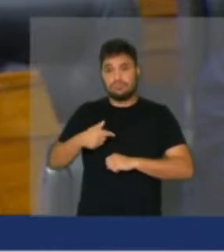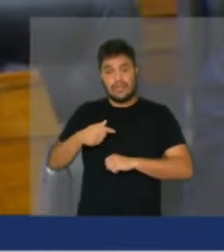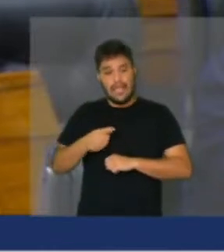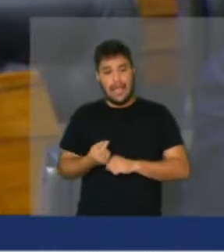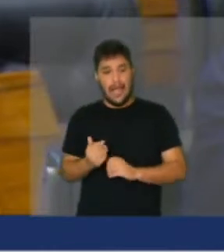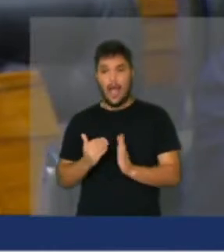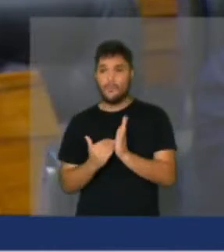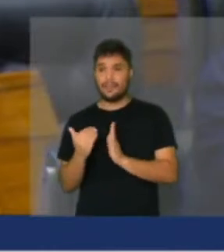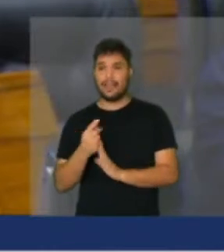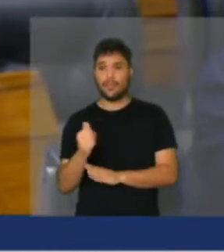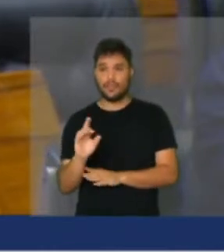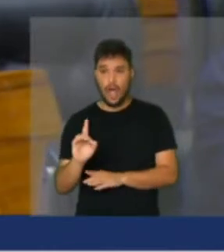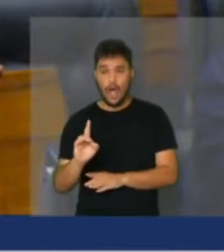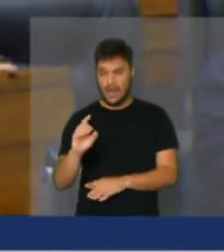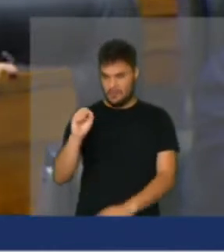OS RICOS COMO ELE. LUCRANDO COM A INFLAÇÃO NO BRASIL.